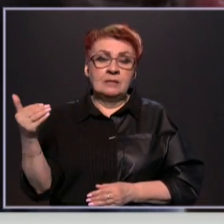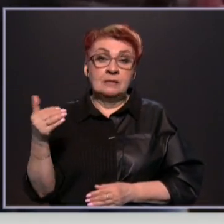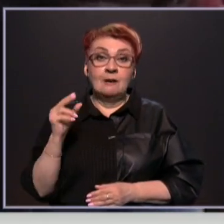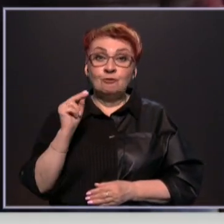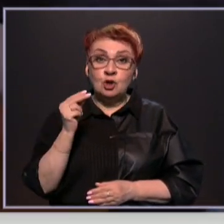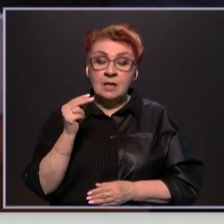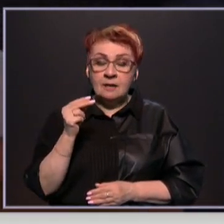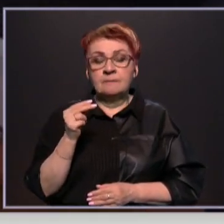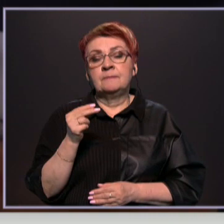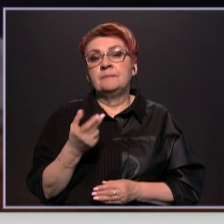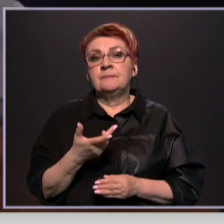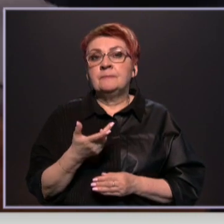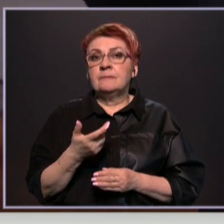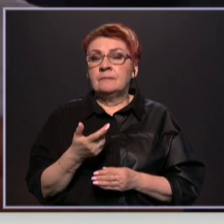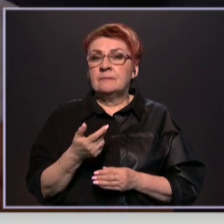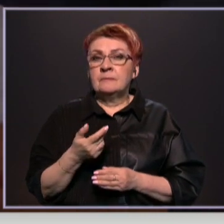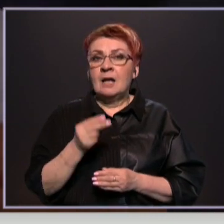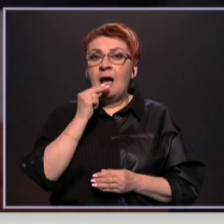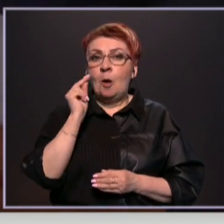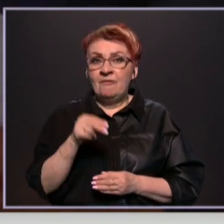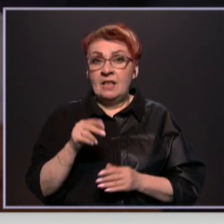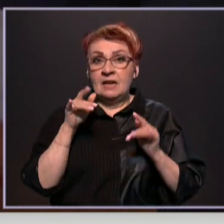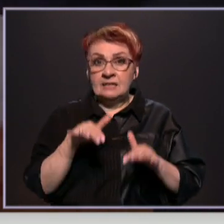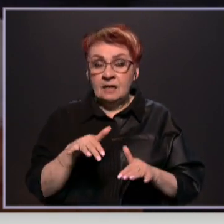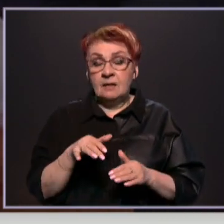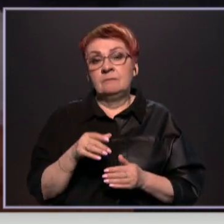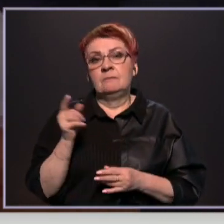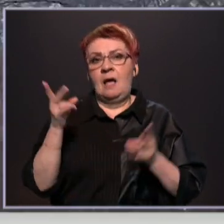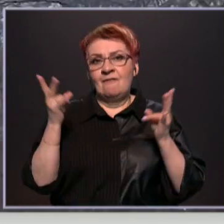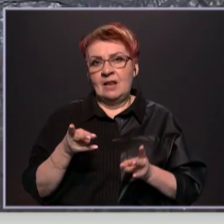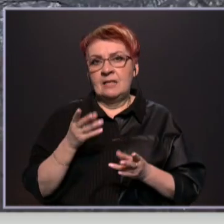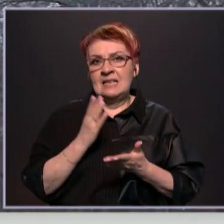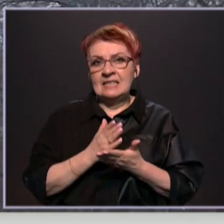четверг возбудили дело против украинской церкви по факту аварийного состояния исторического здания